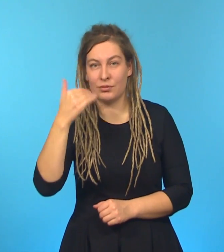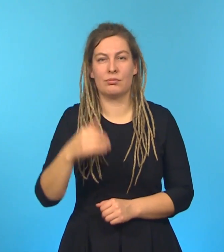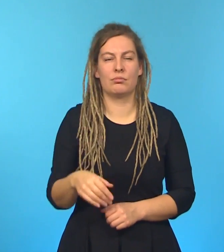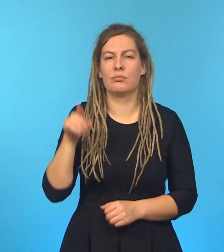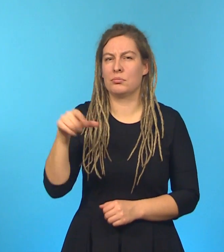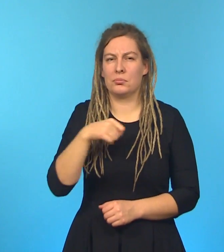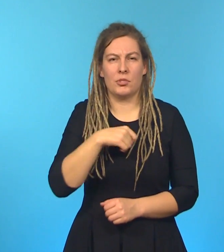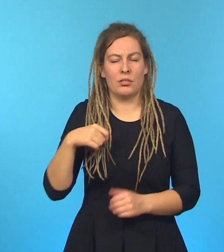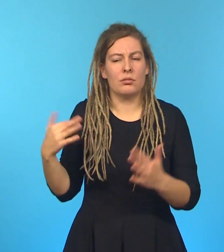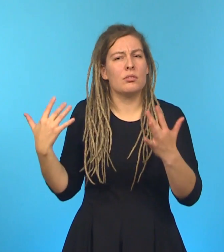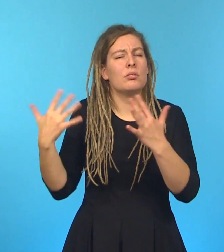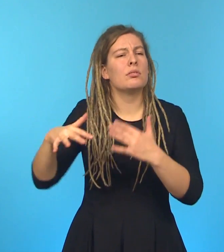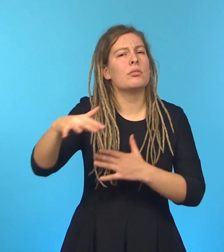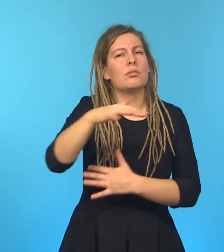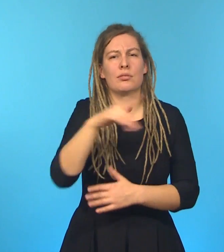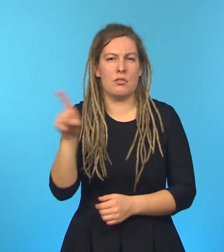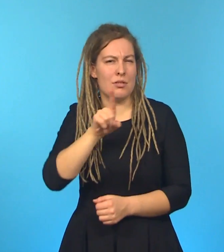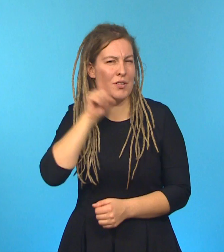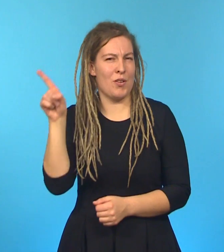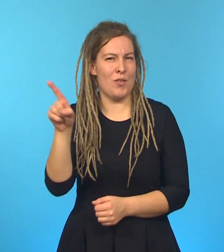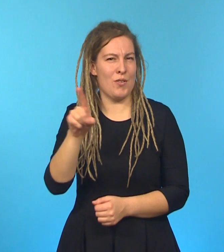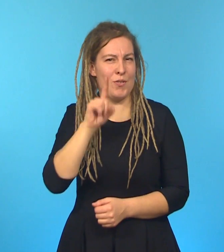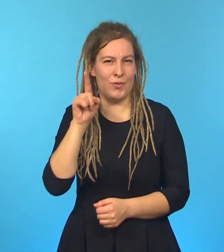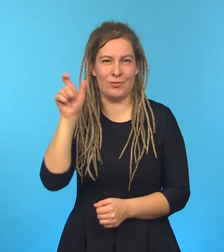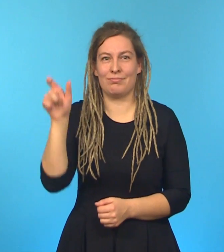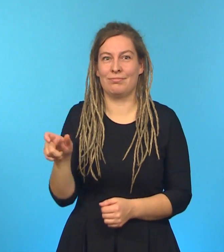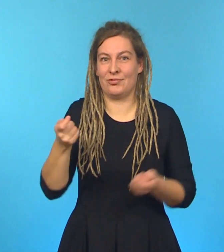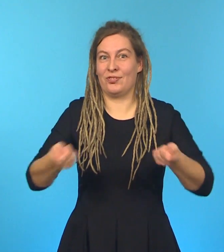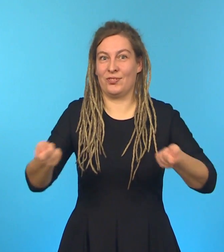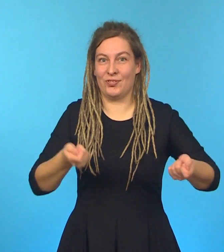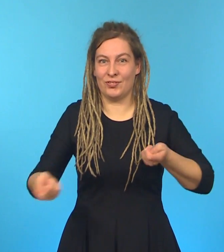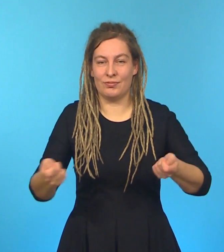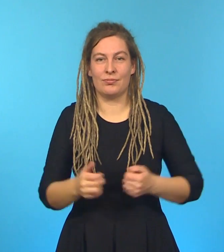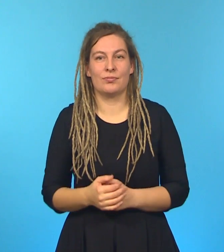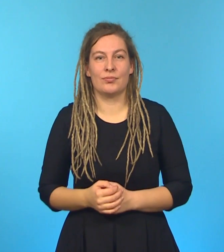Tai pats jauniausias iš bet kada draugijai vadovavusių asmenų.